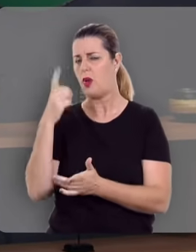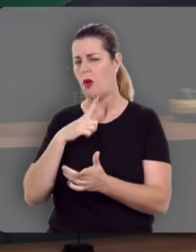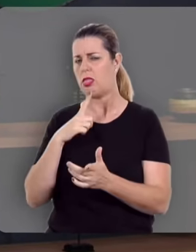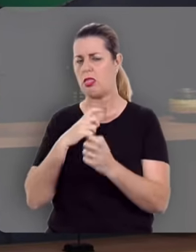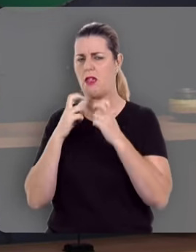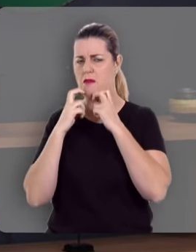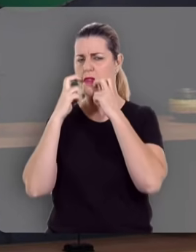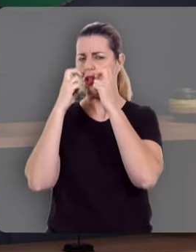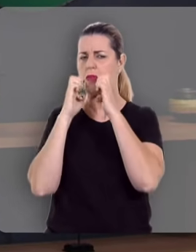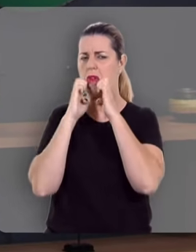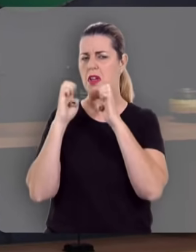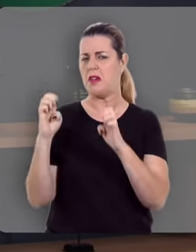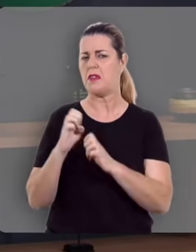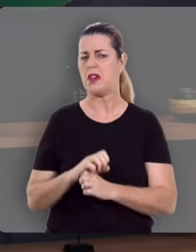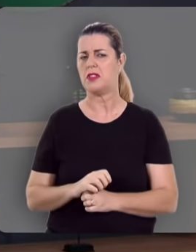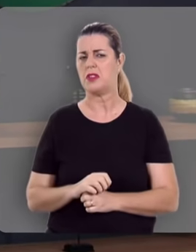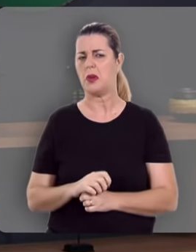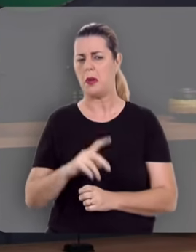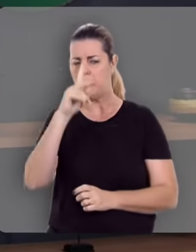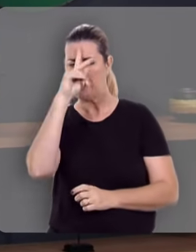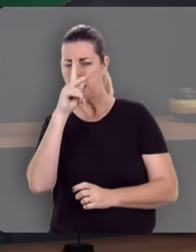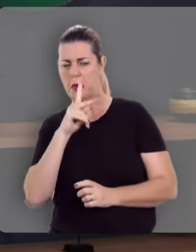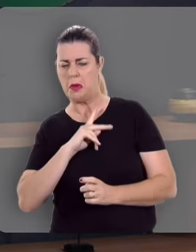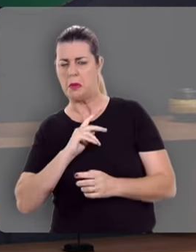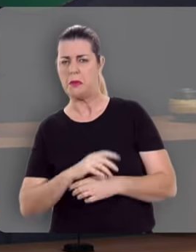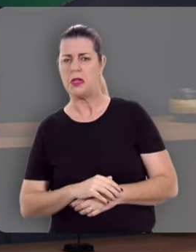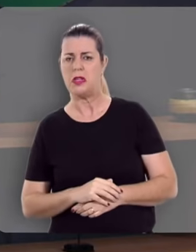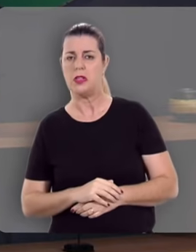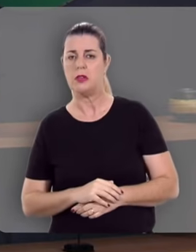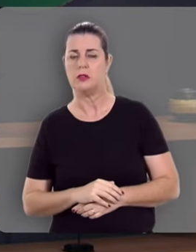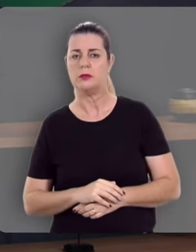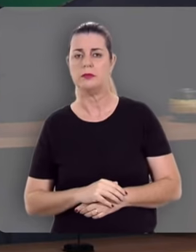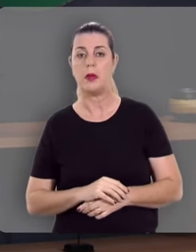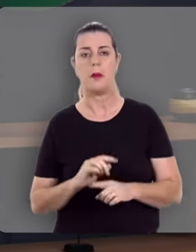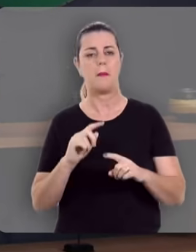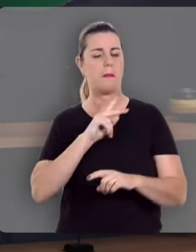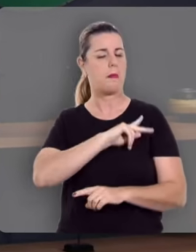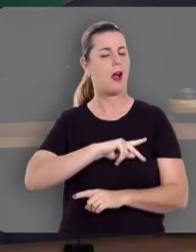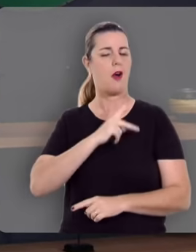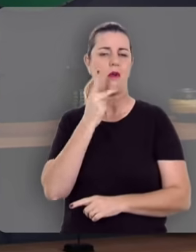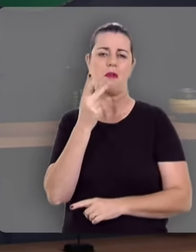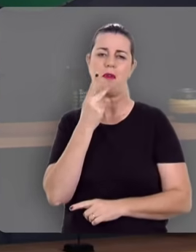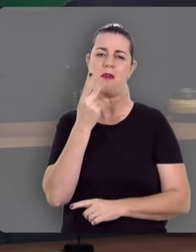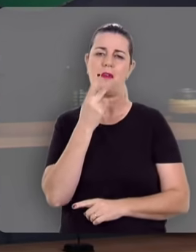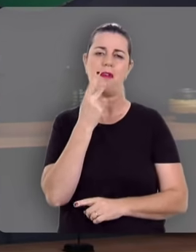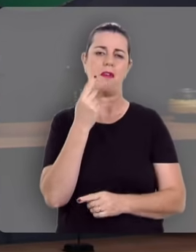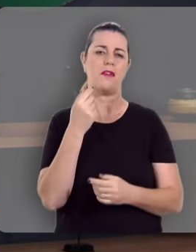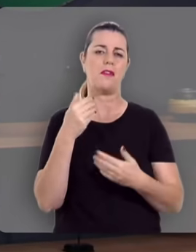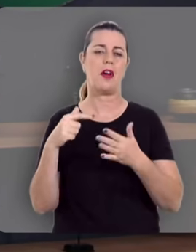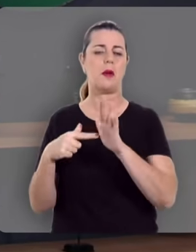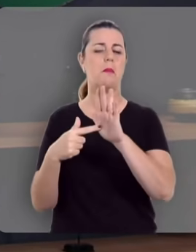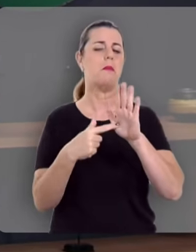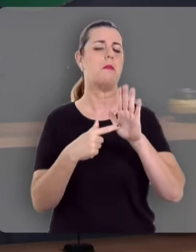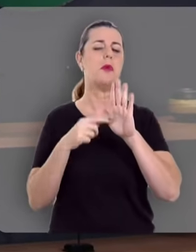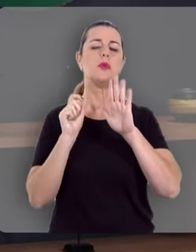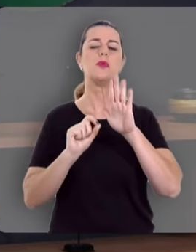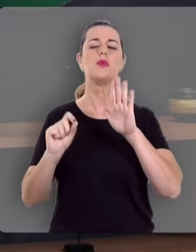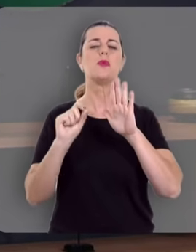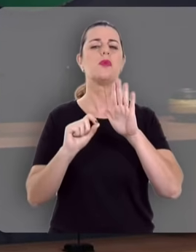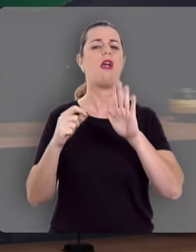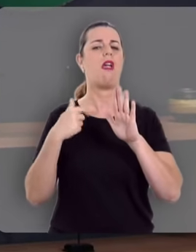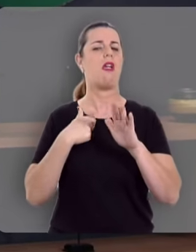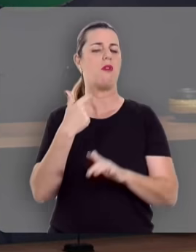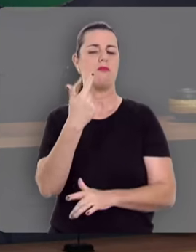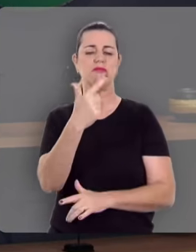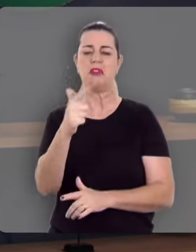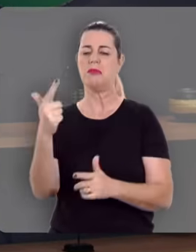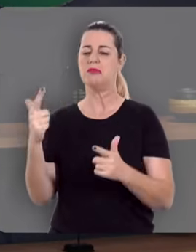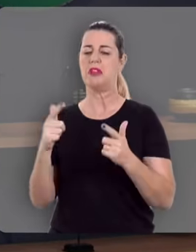outro se envergonham do Evangelho Paulo afirma peremptoriamente eu não me envergonho do Evangelho